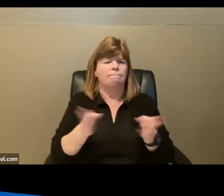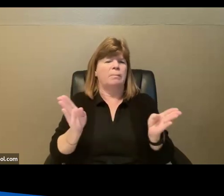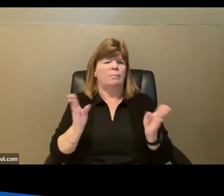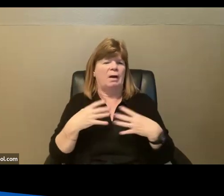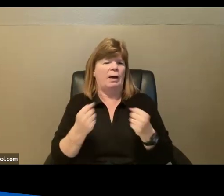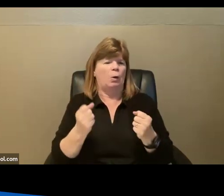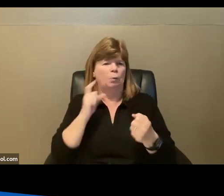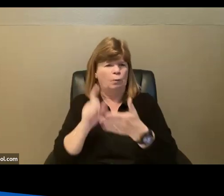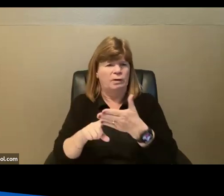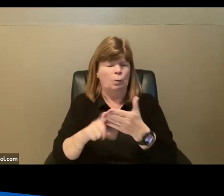Queremos que la gente piense en ello.